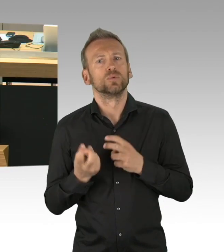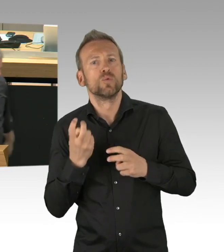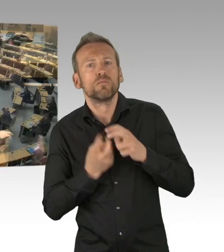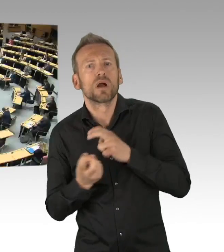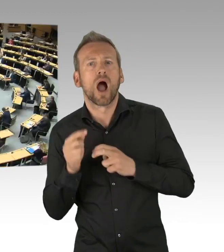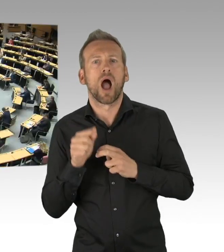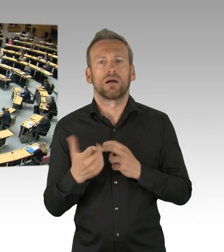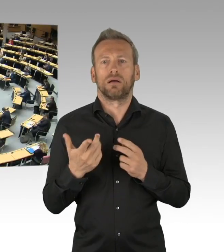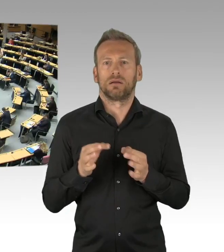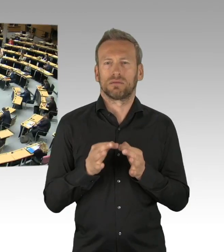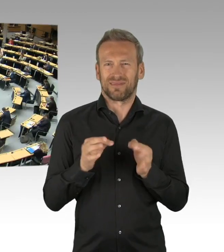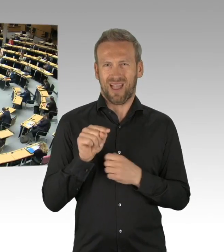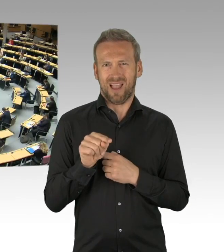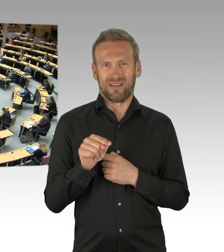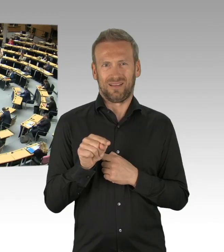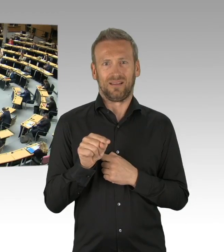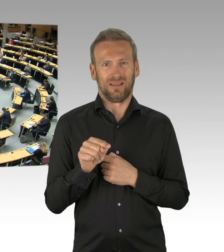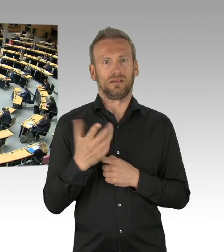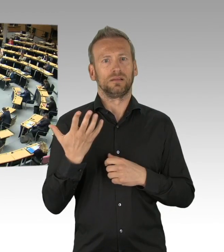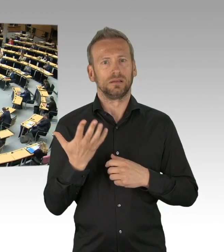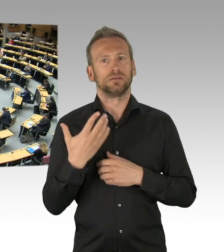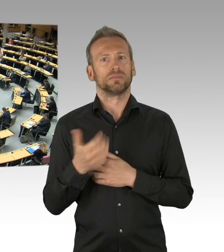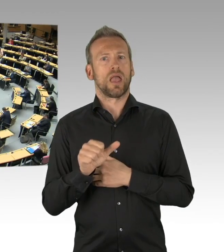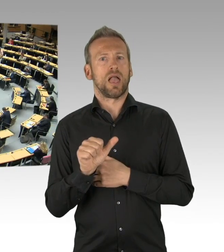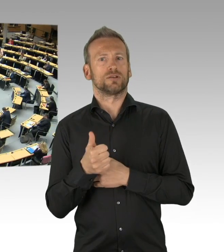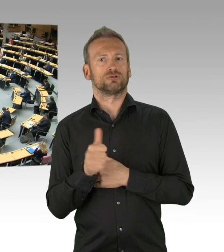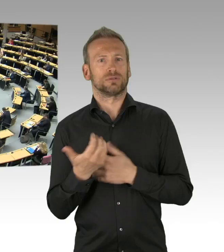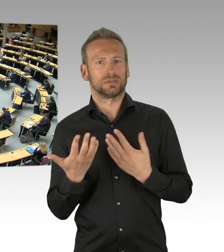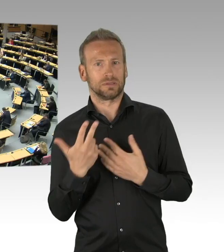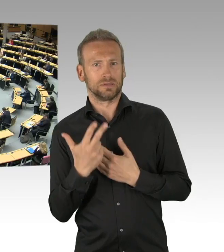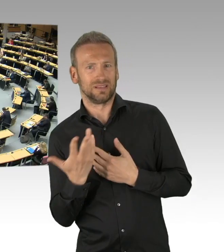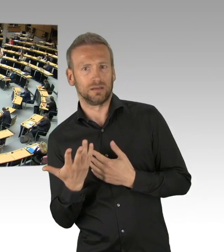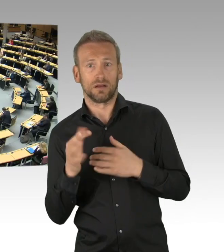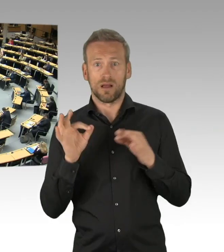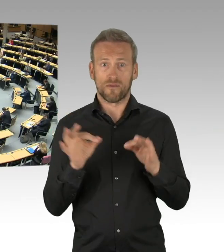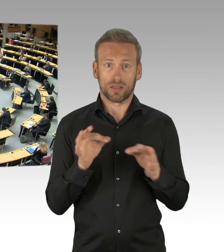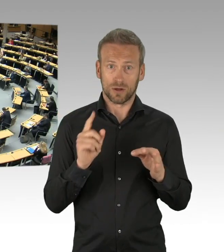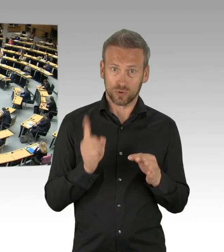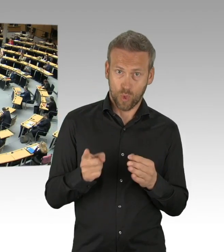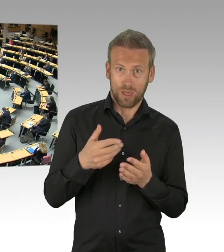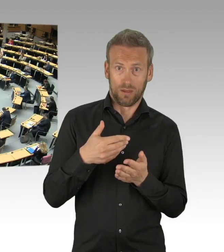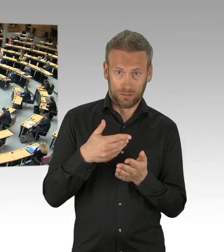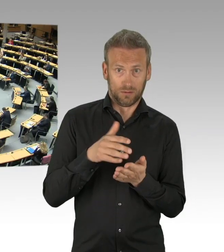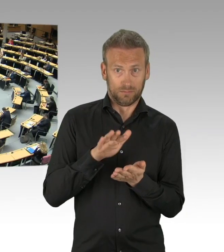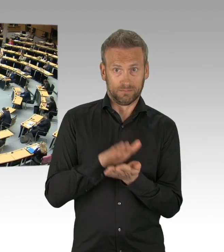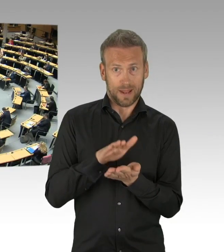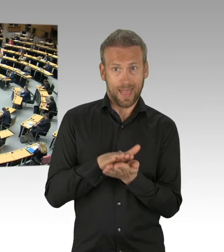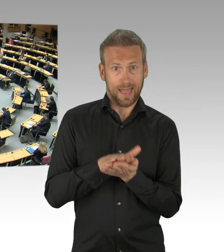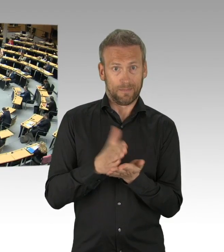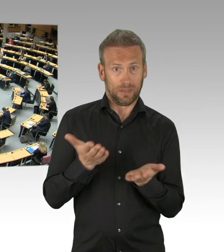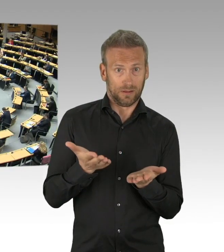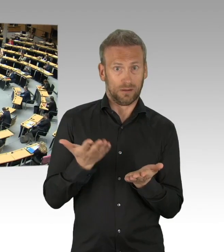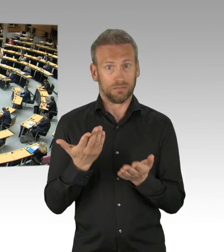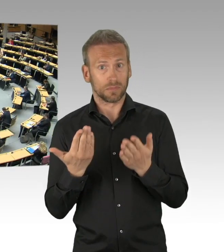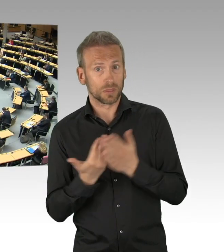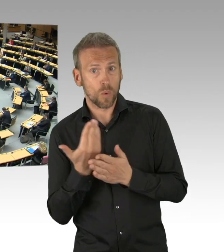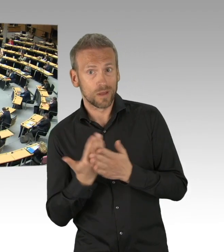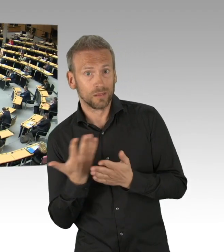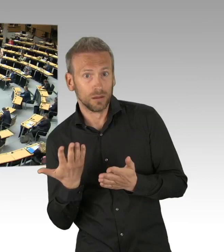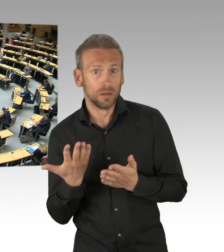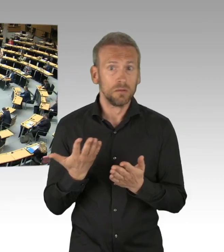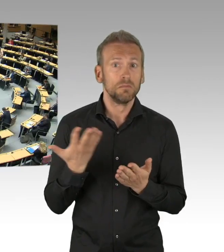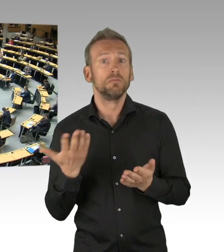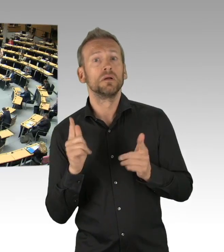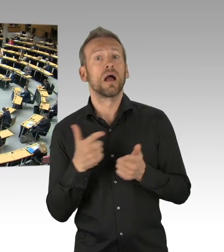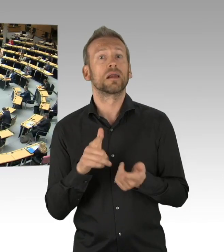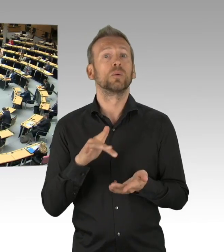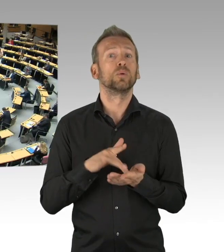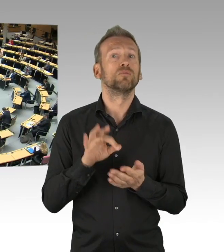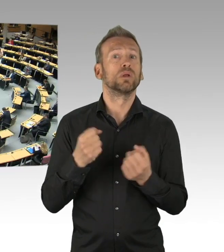(Beifall)